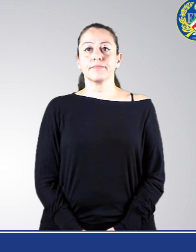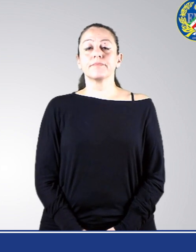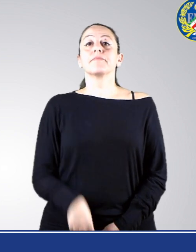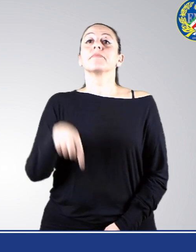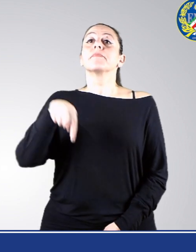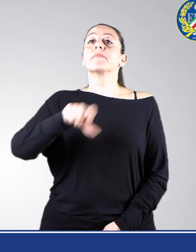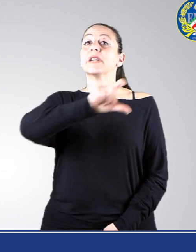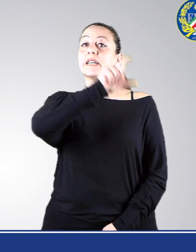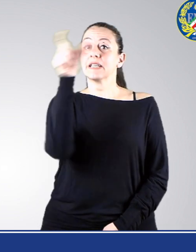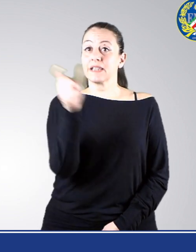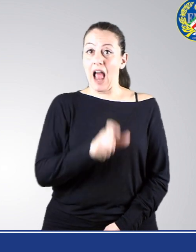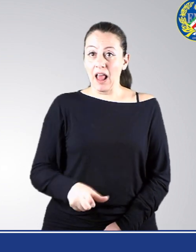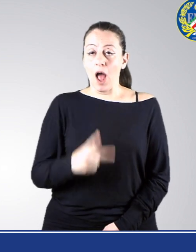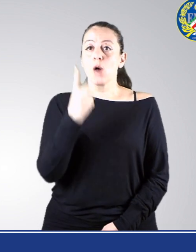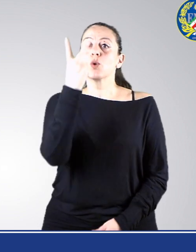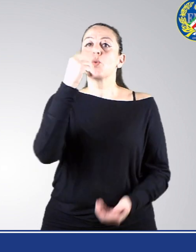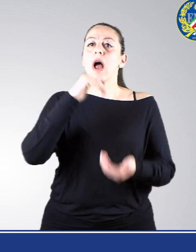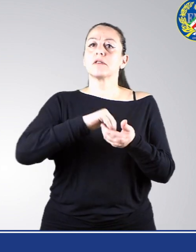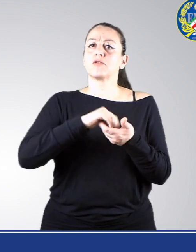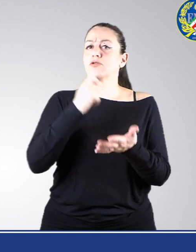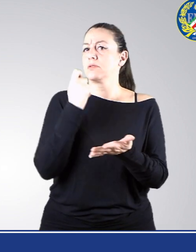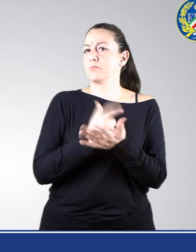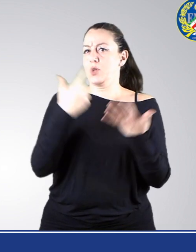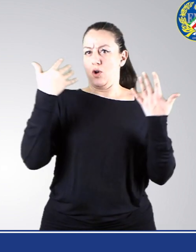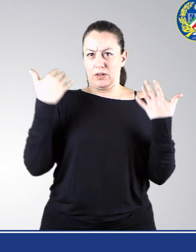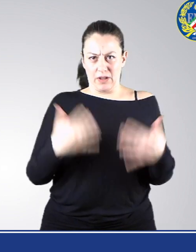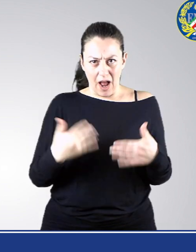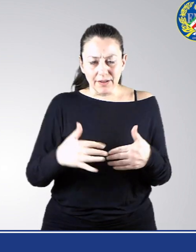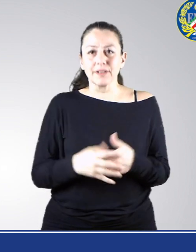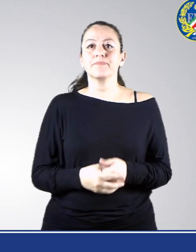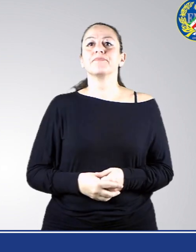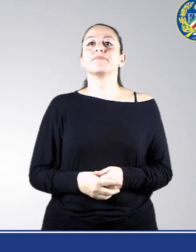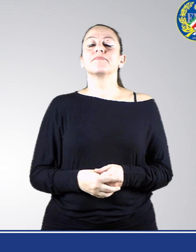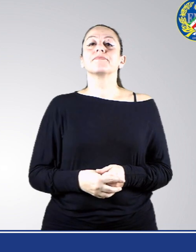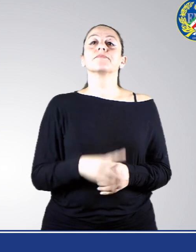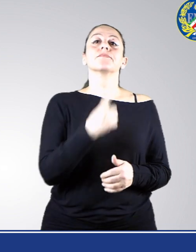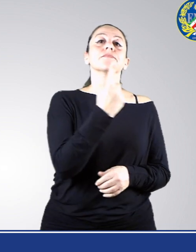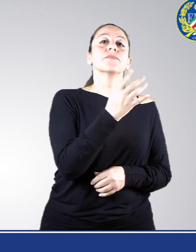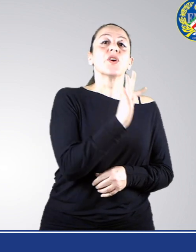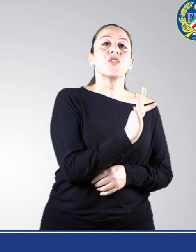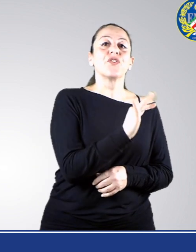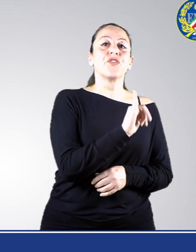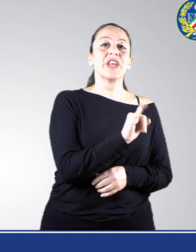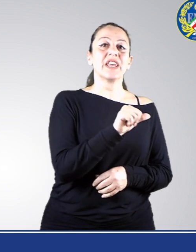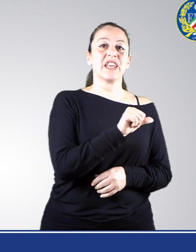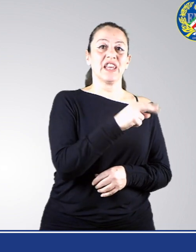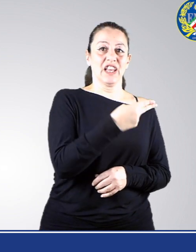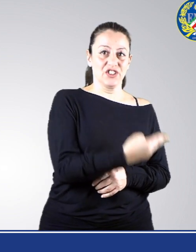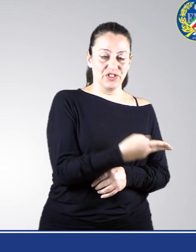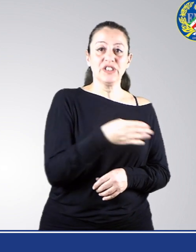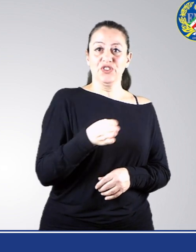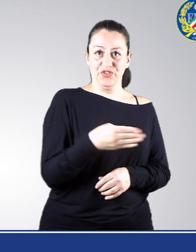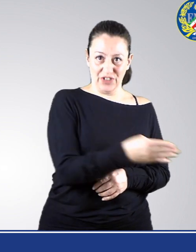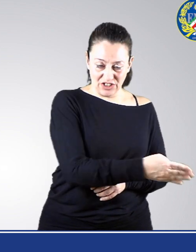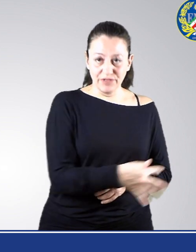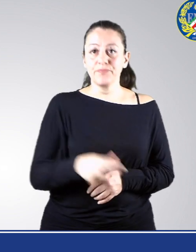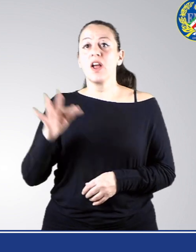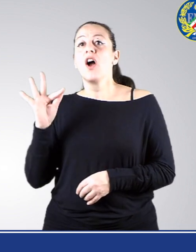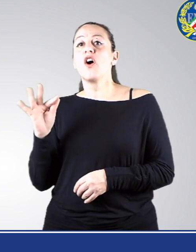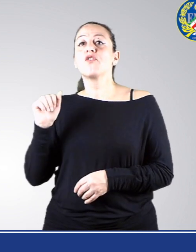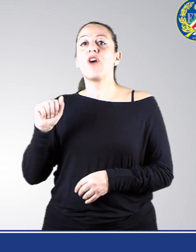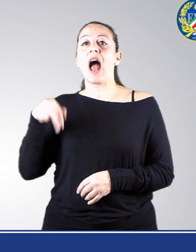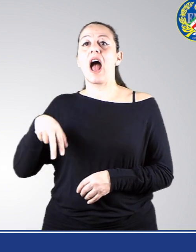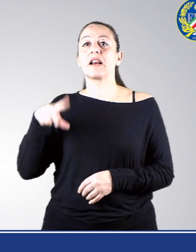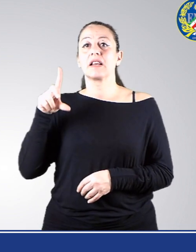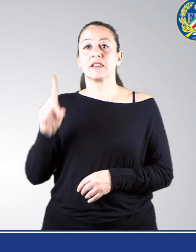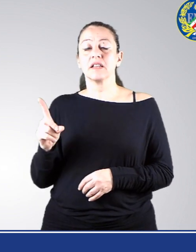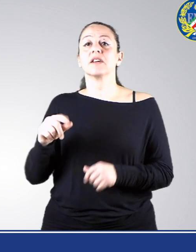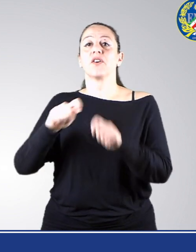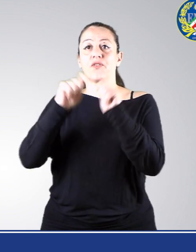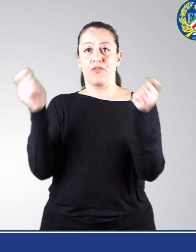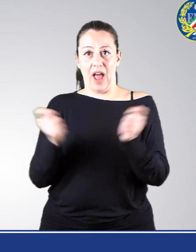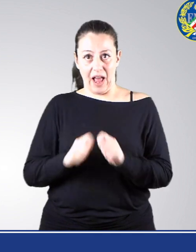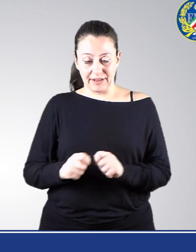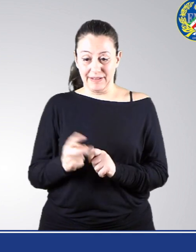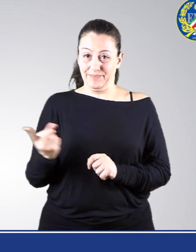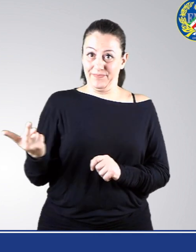In Italia titolari dell'attuazione del progetto sono la FISH e la FAND